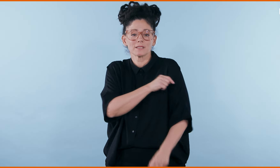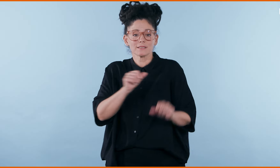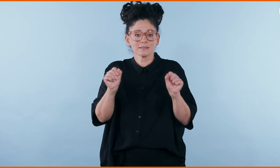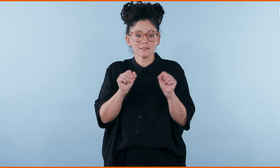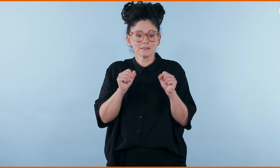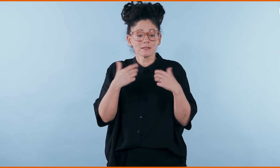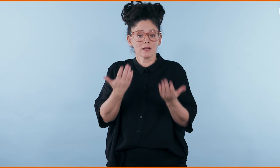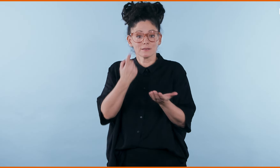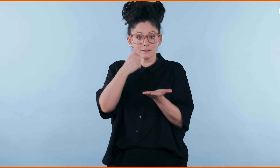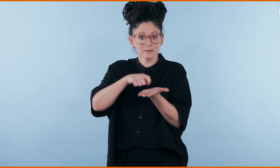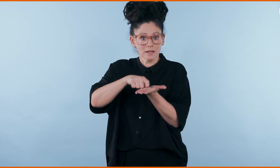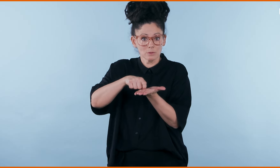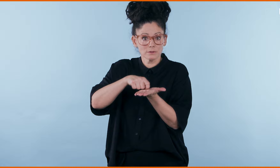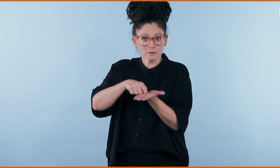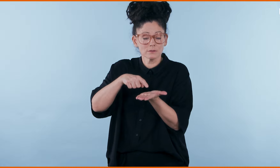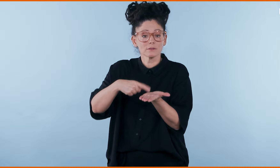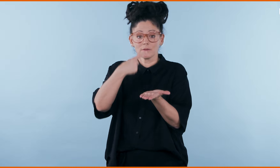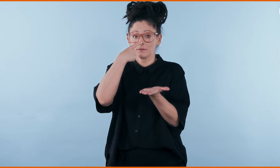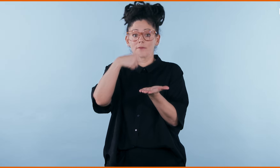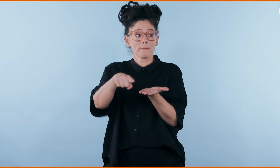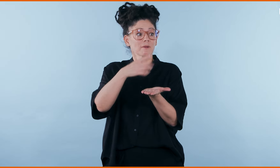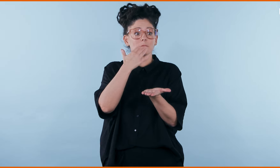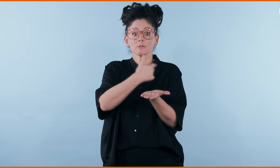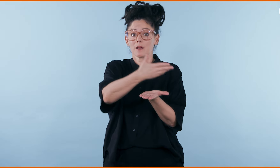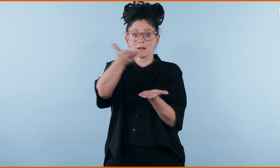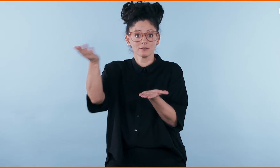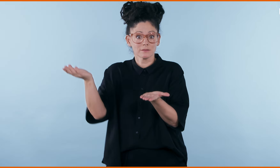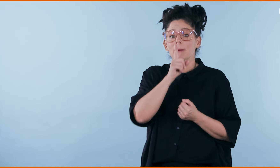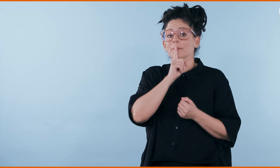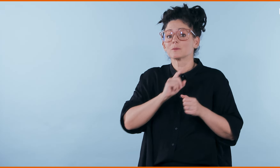Utmattningsstress är en diagnos och kan drabba vem som helst.